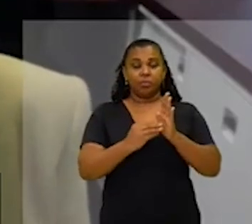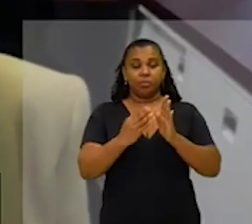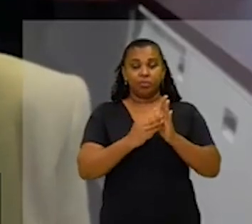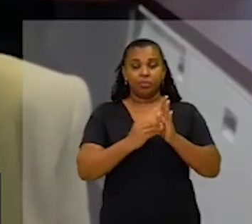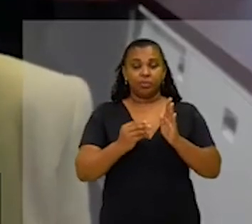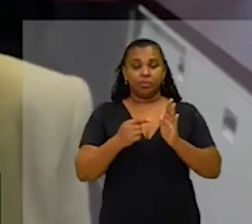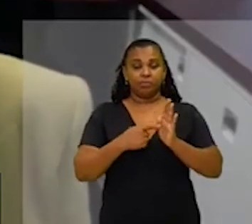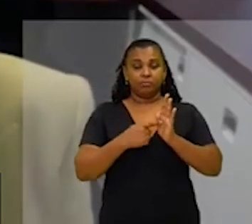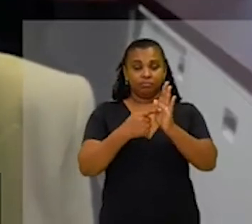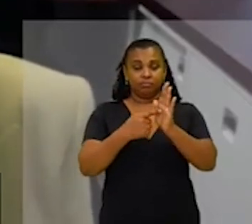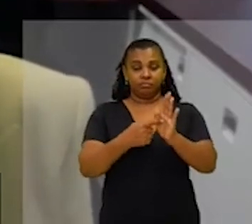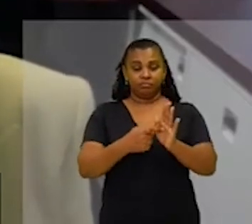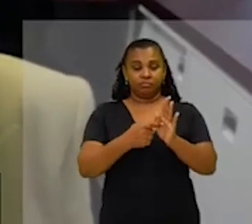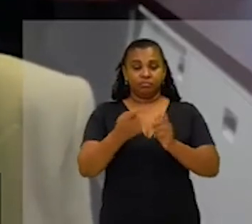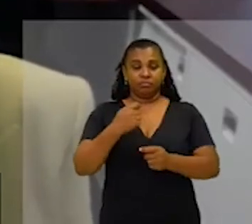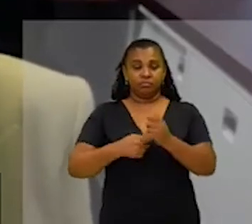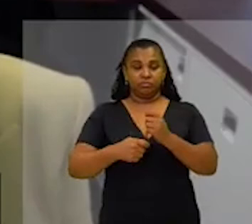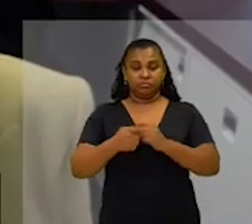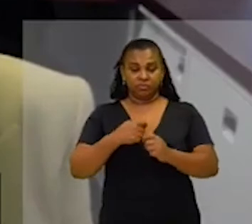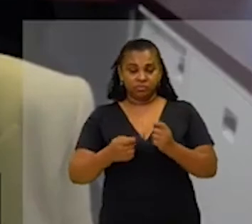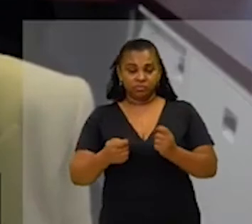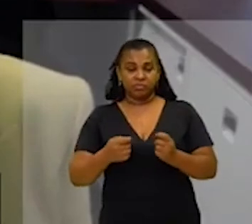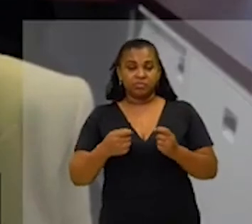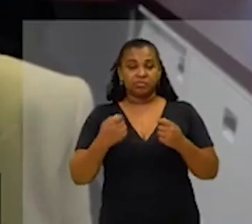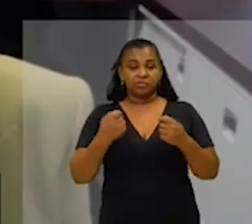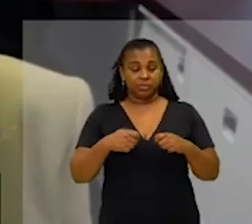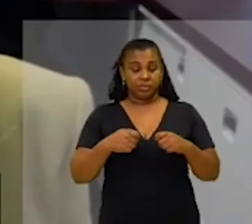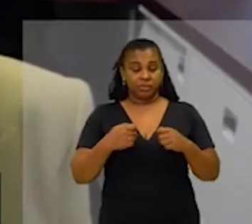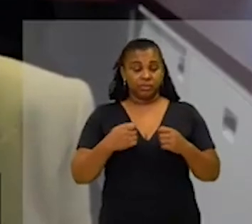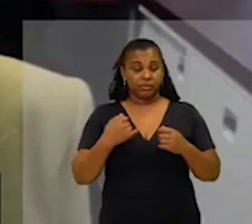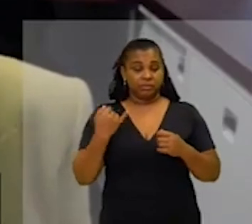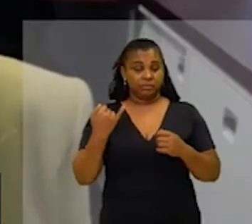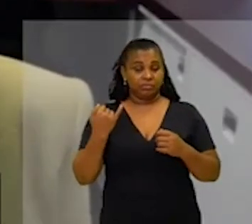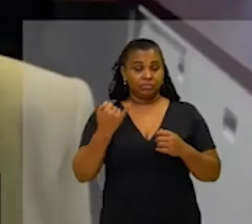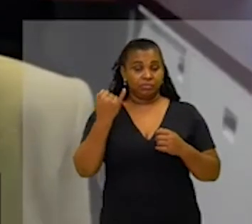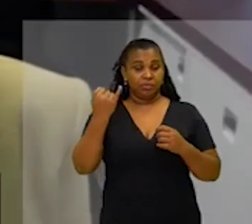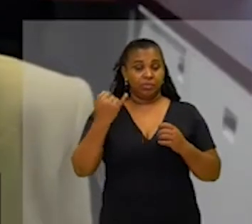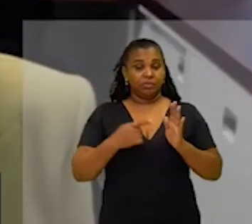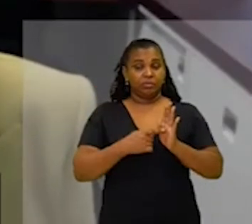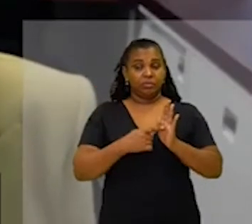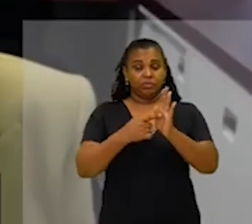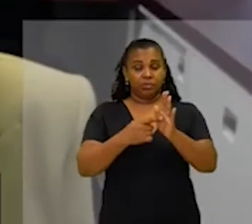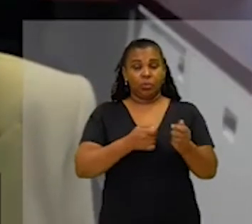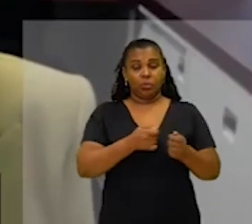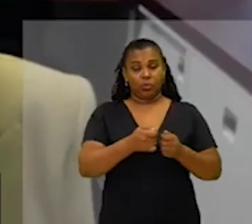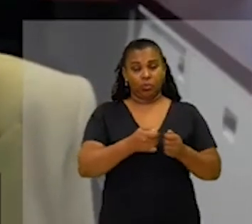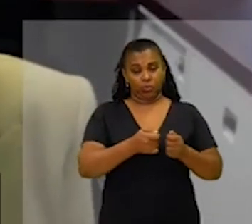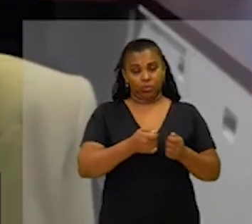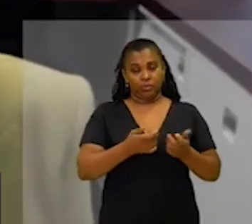eficiência do controle que é grande crítica que a reforma do Código sofre nessa parte é o quê que